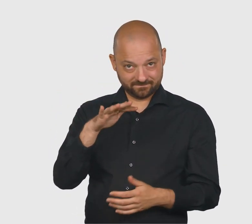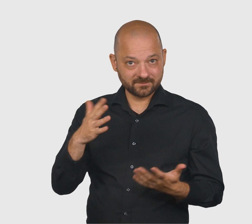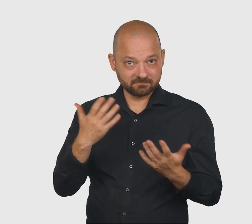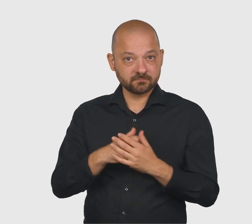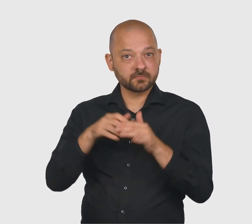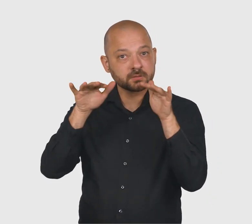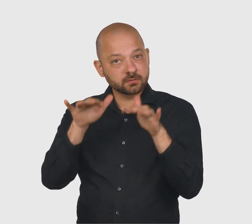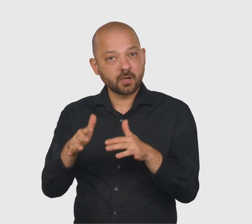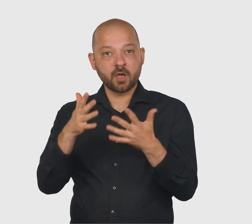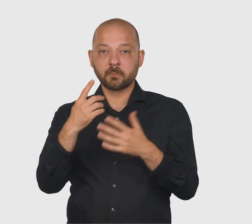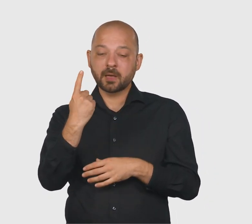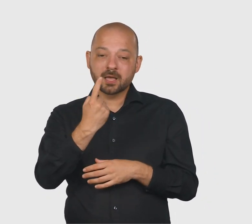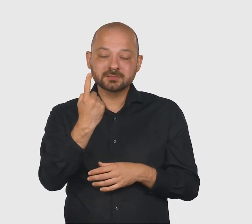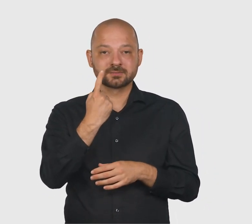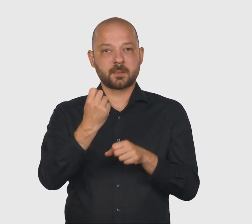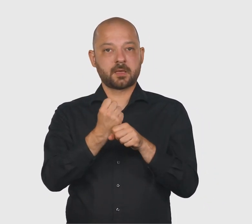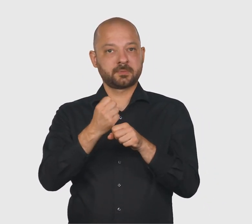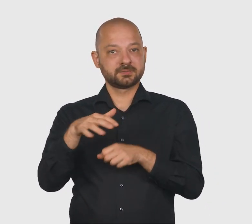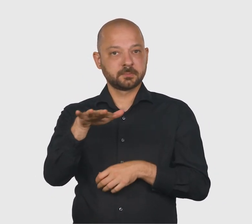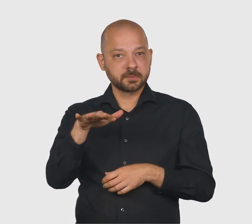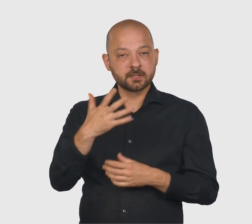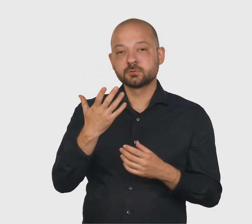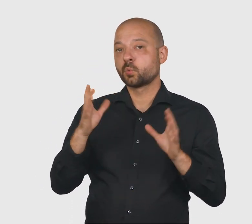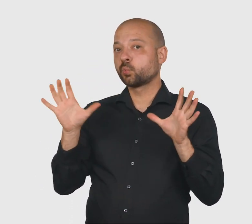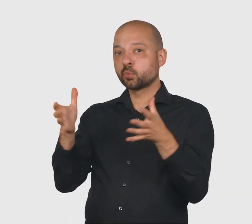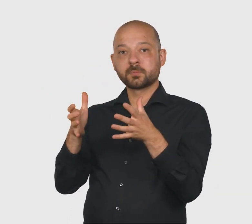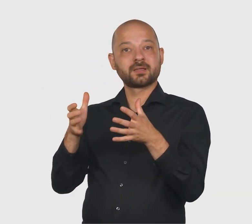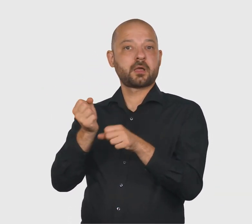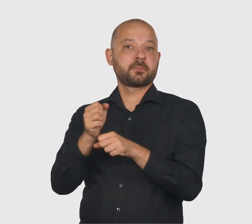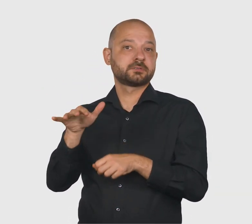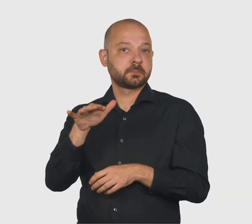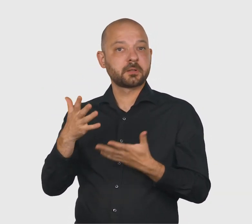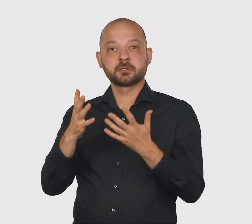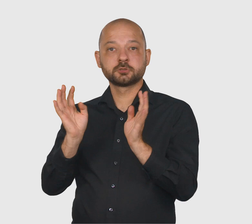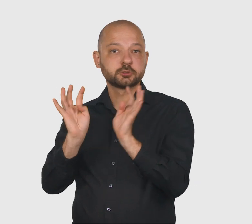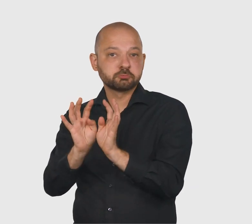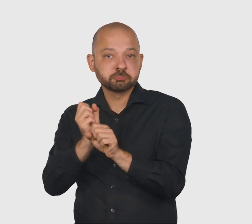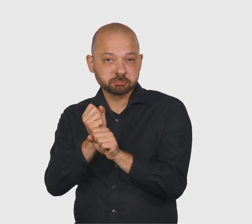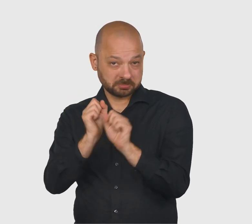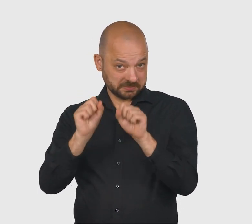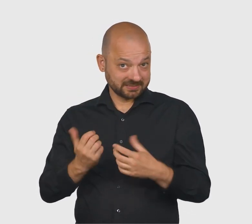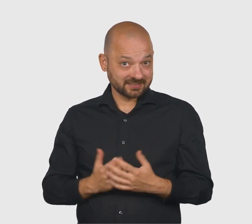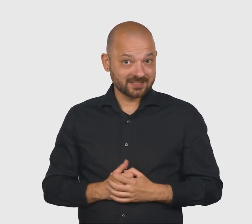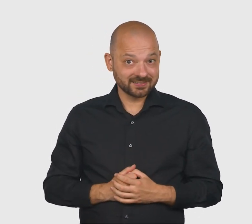Voraussetzungen an Einzel- oder Gruppenarbeitsplätzen.